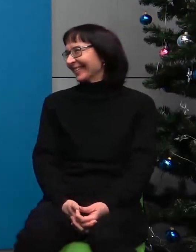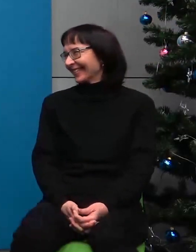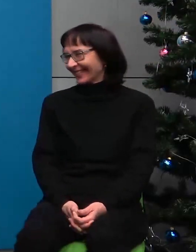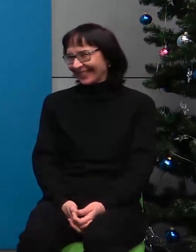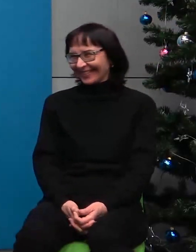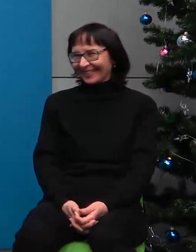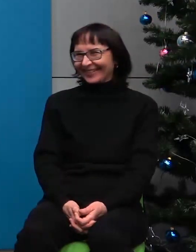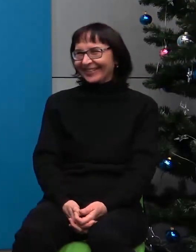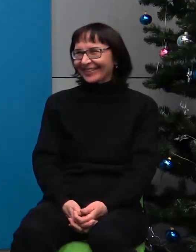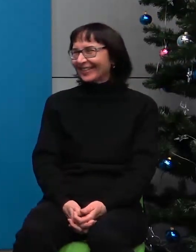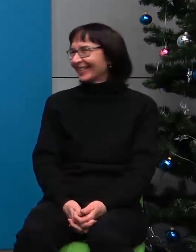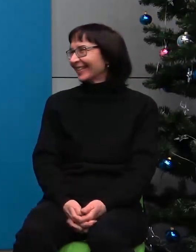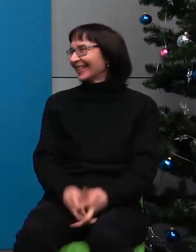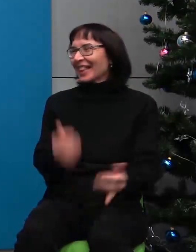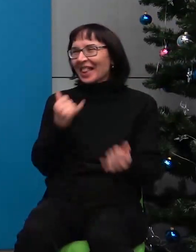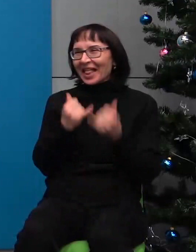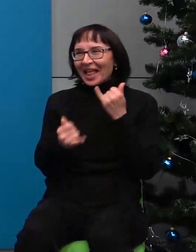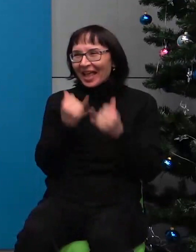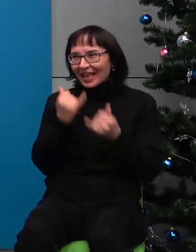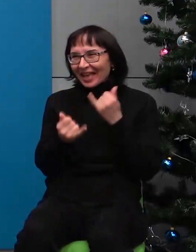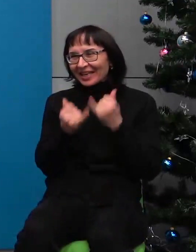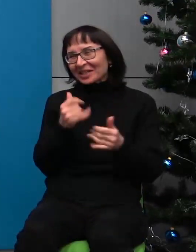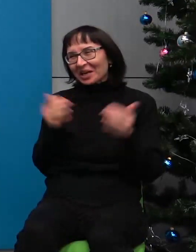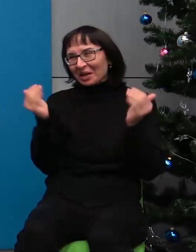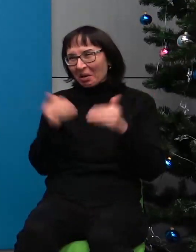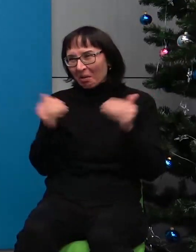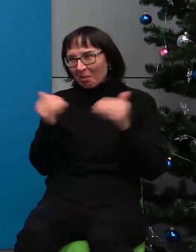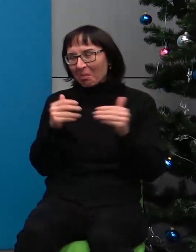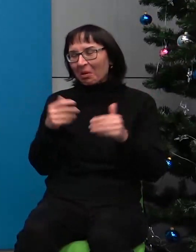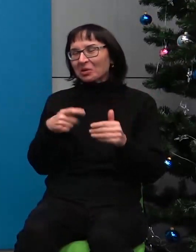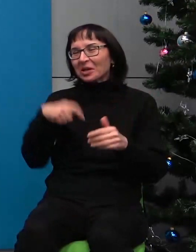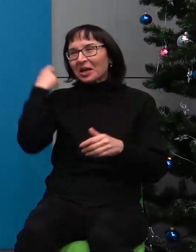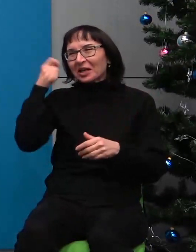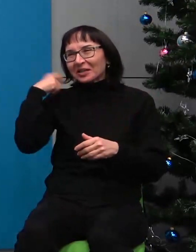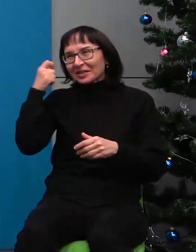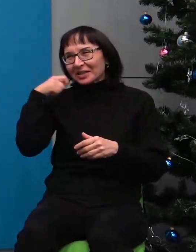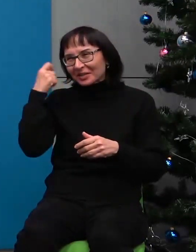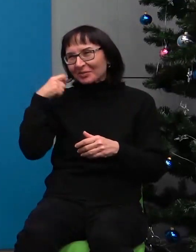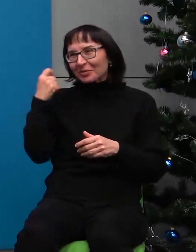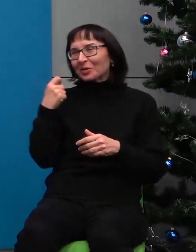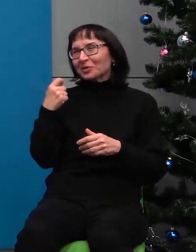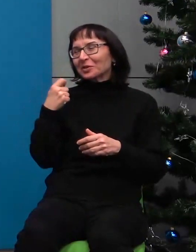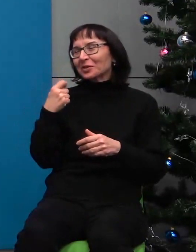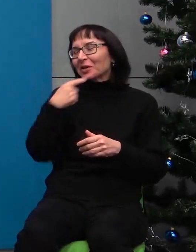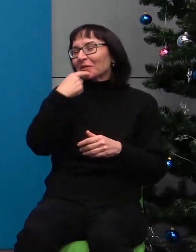Jak ja bym miał do kogo w telewizji zadzwonić, to bym szepnął słówko o samym sobie.